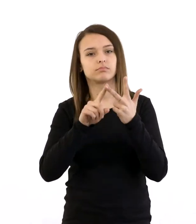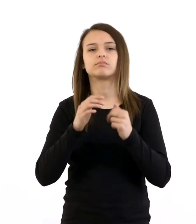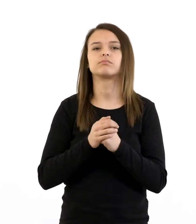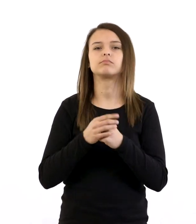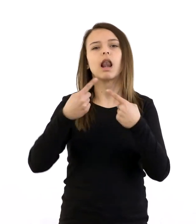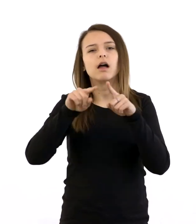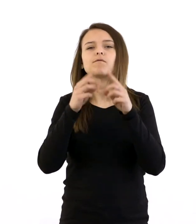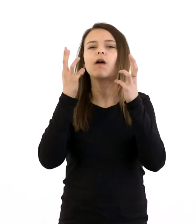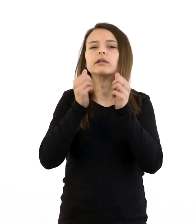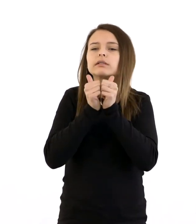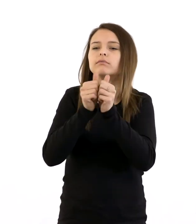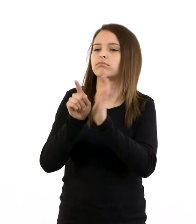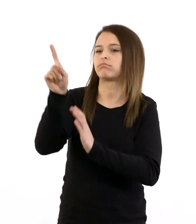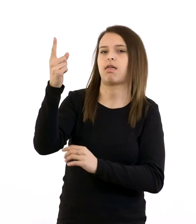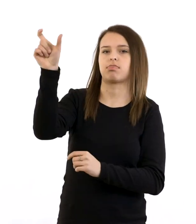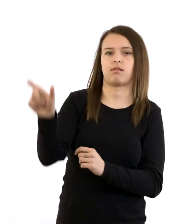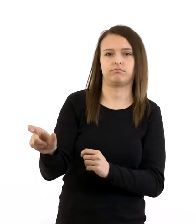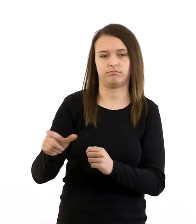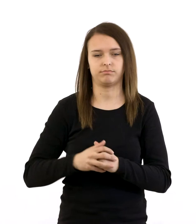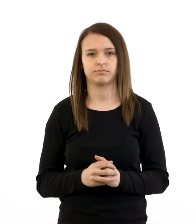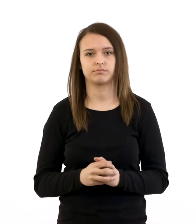realizacja zadania ważnego dla tej osoby;